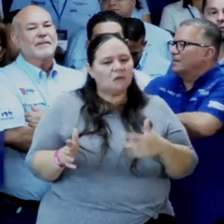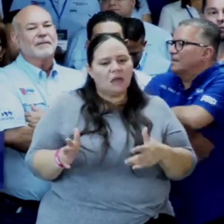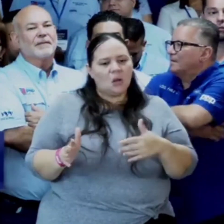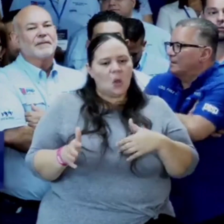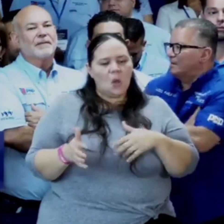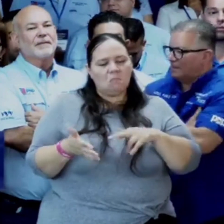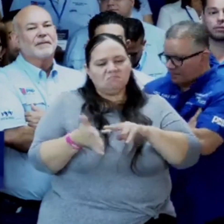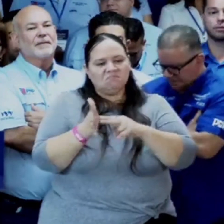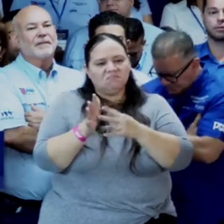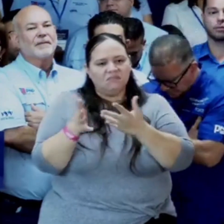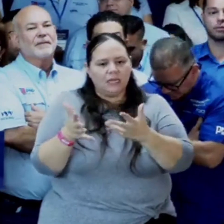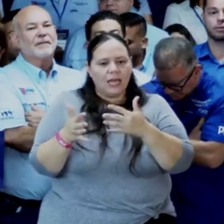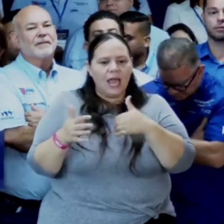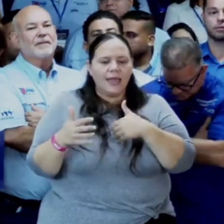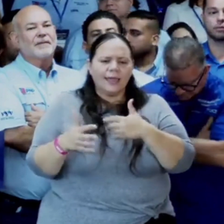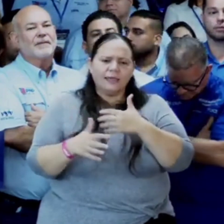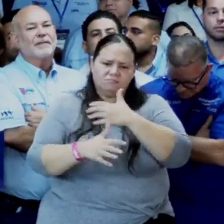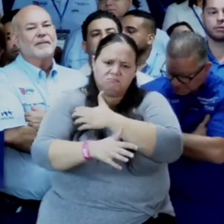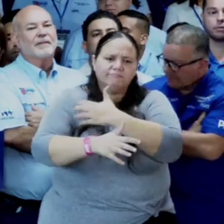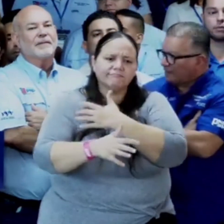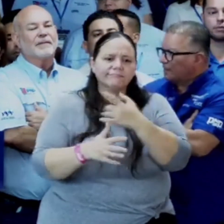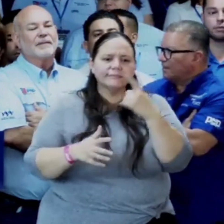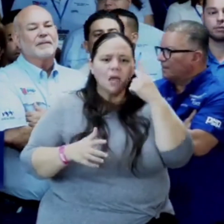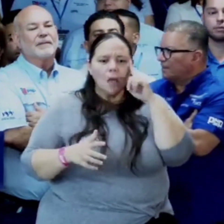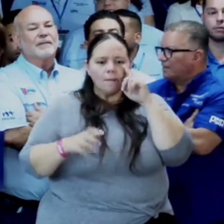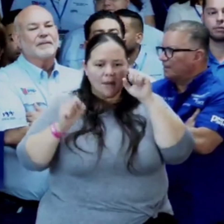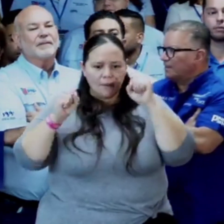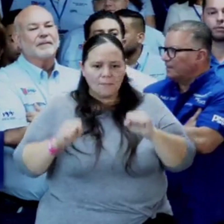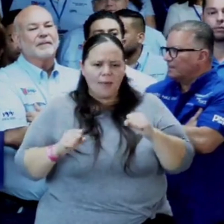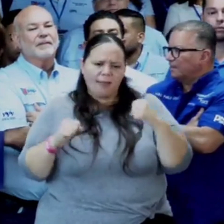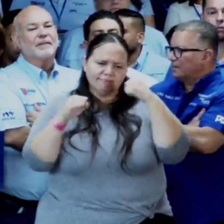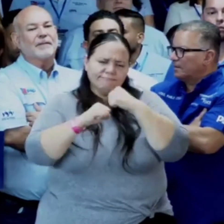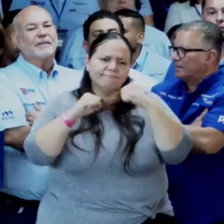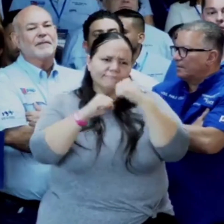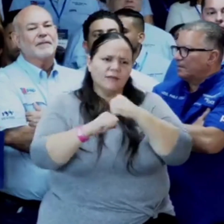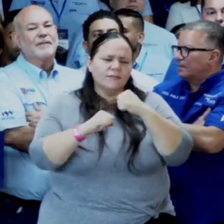partido para defender la relación con los Estados Unidos Yo entiendo que votar por él es un voto